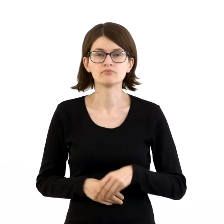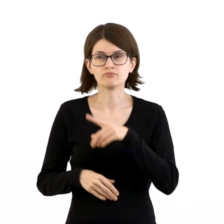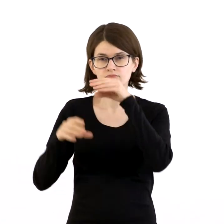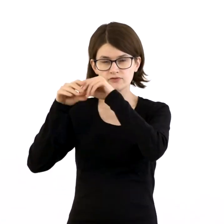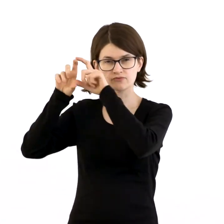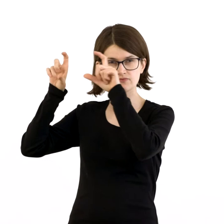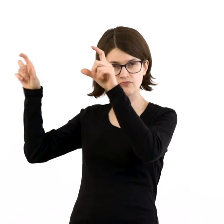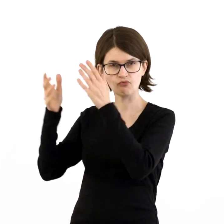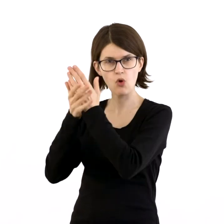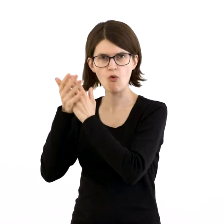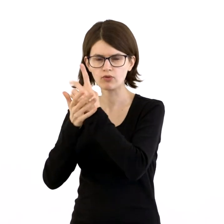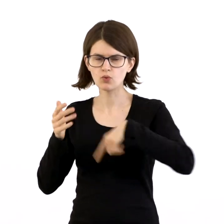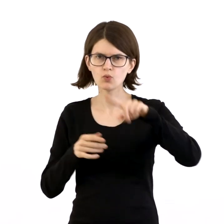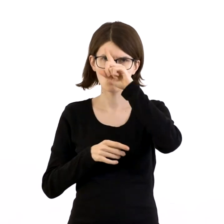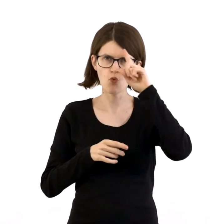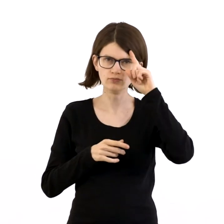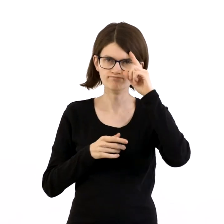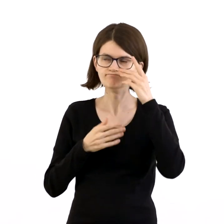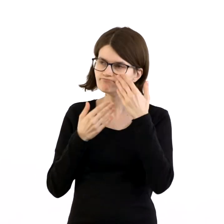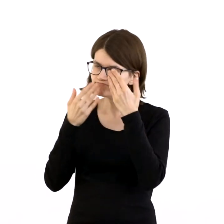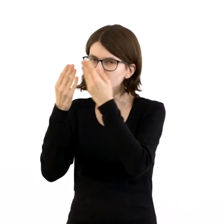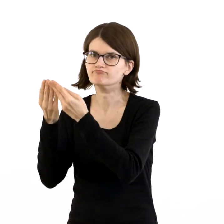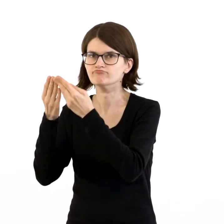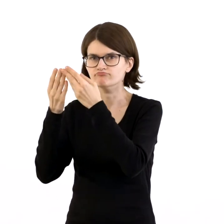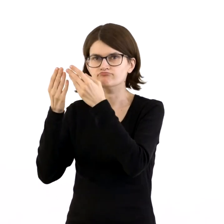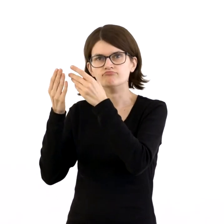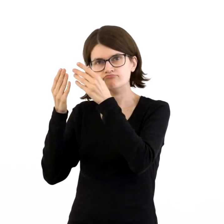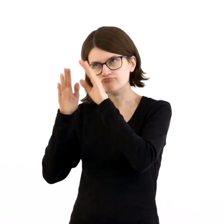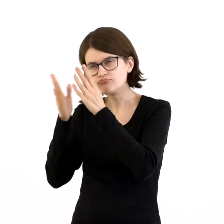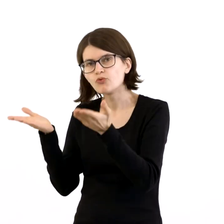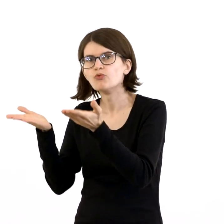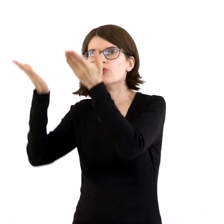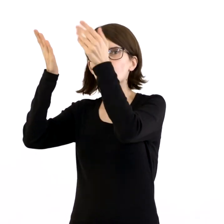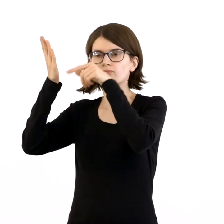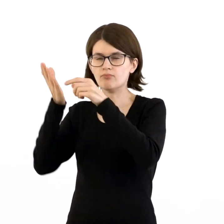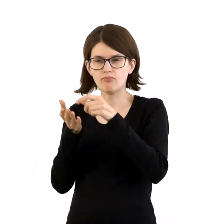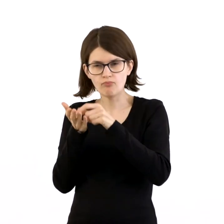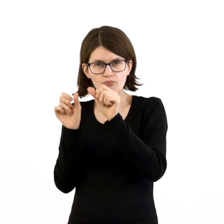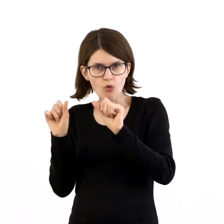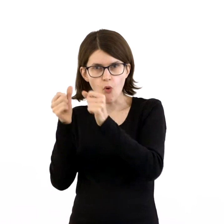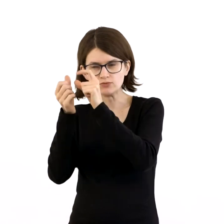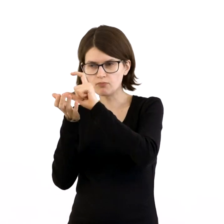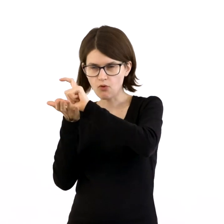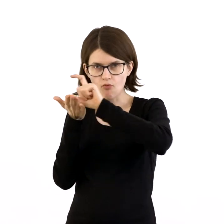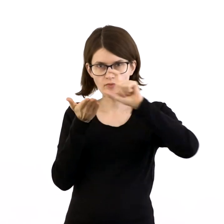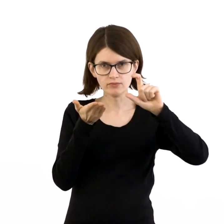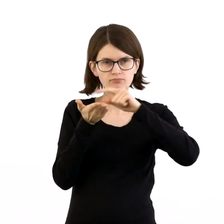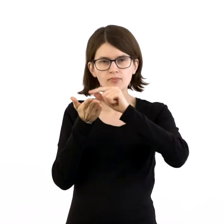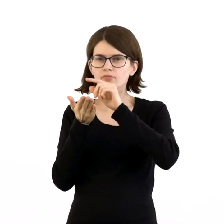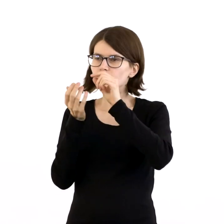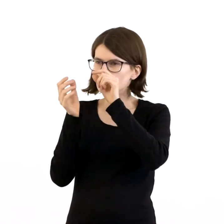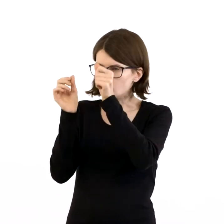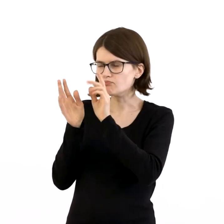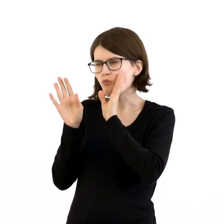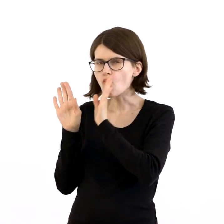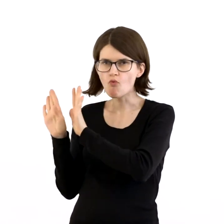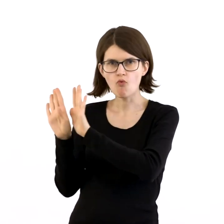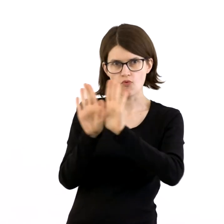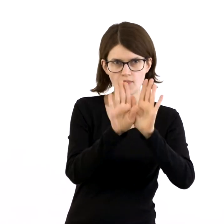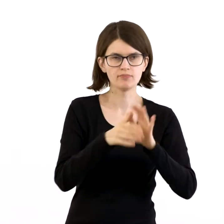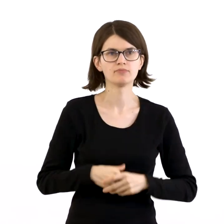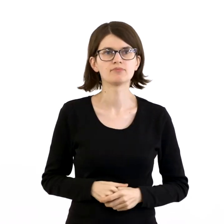Wierni wyznawcy składali w świątyniach posążki postaci bez indywidualnych rysów.